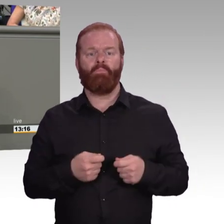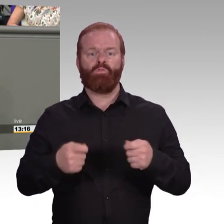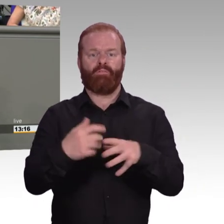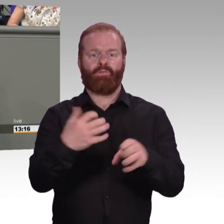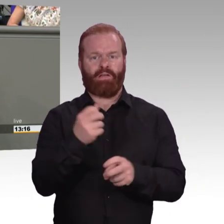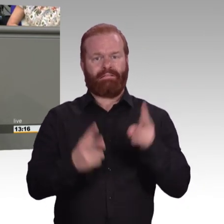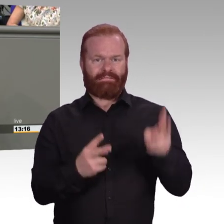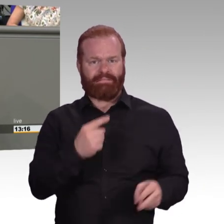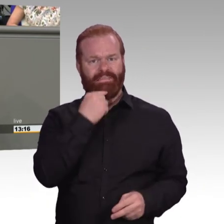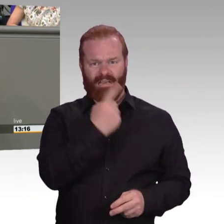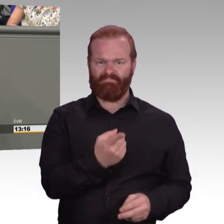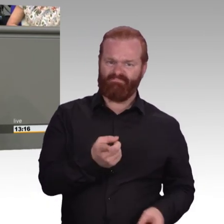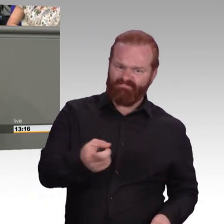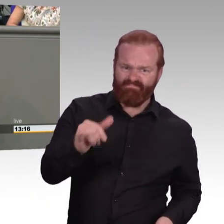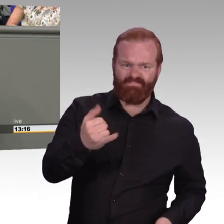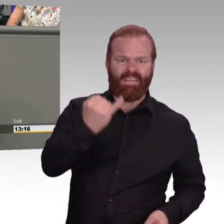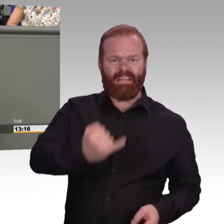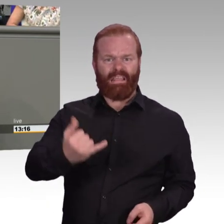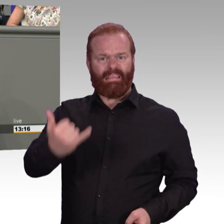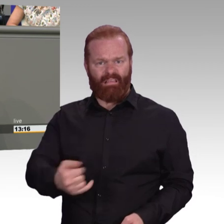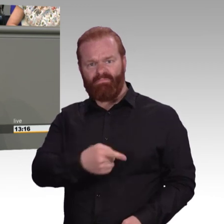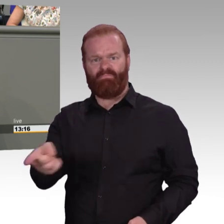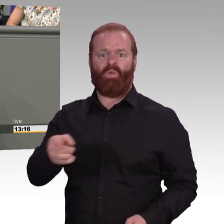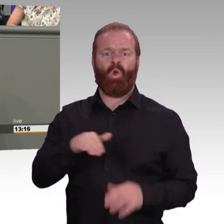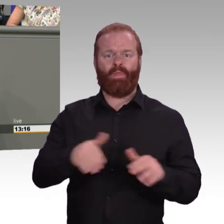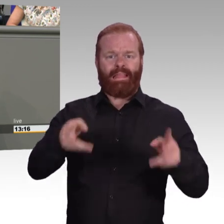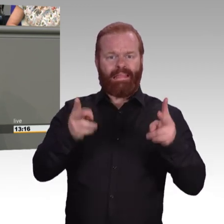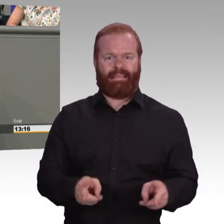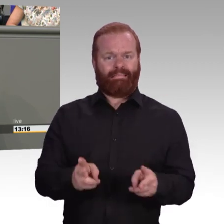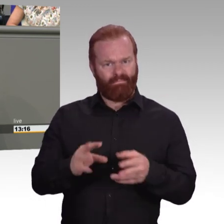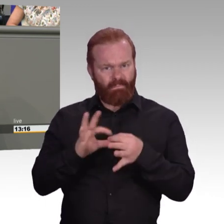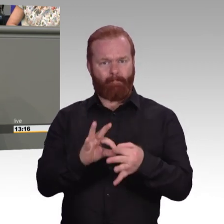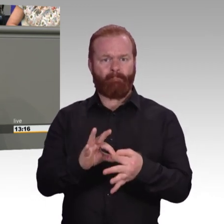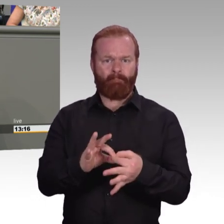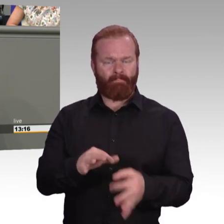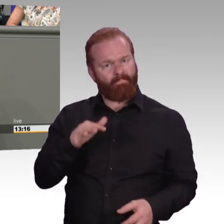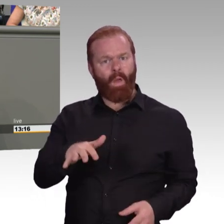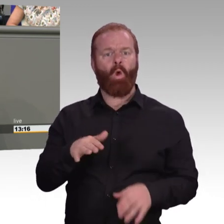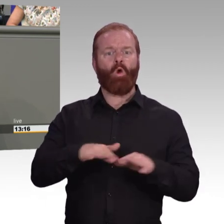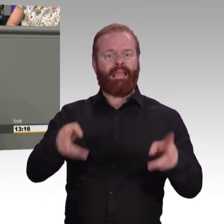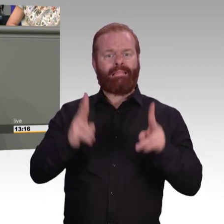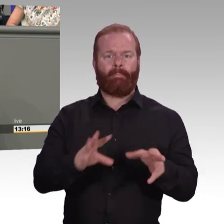Was ist also der wahre Hintergrund für diese populistische Forderung? Meine Damen und Herren, was sich hinter den